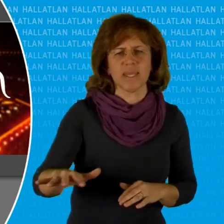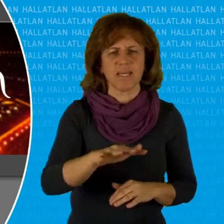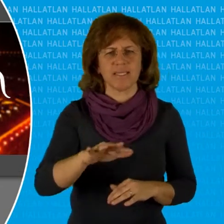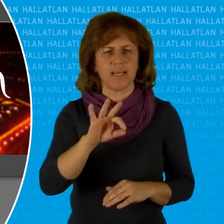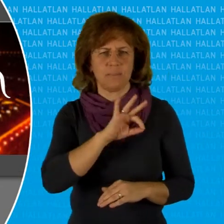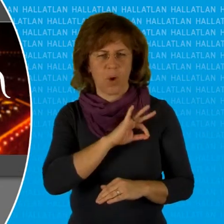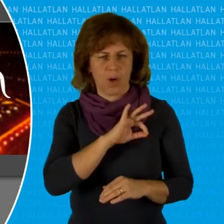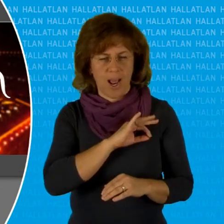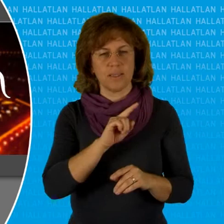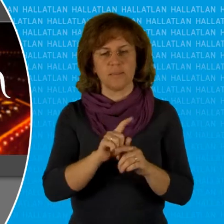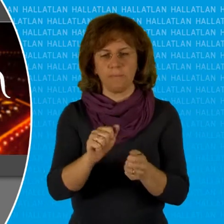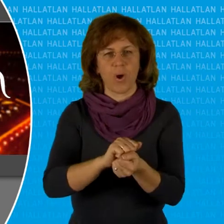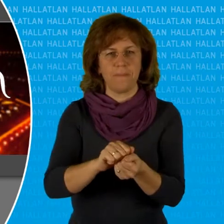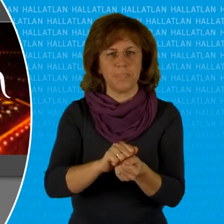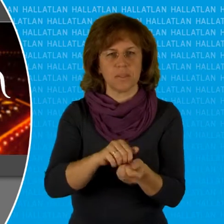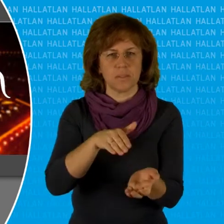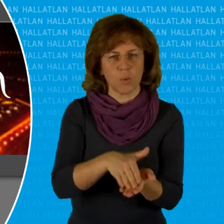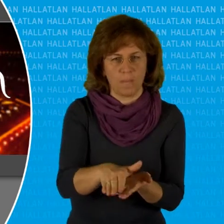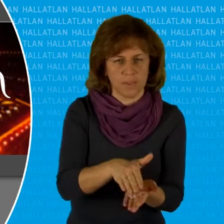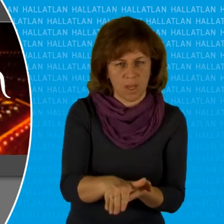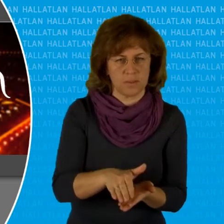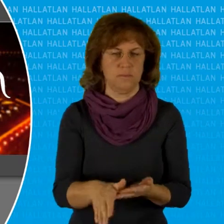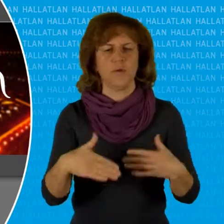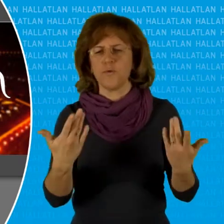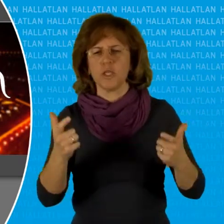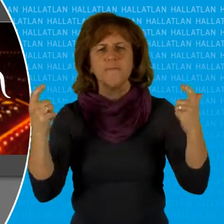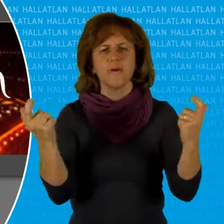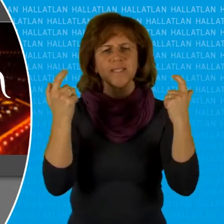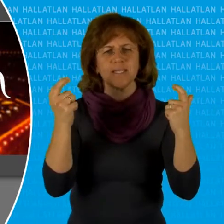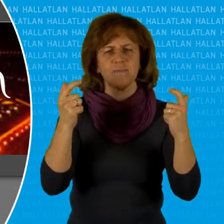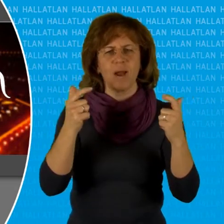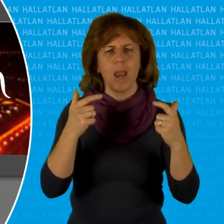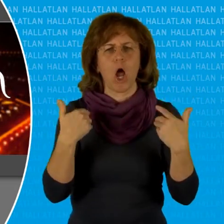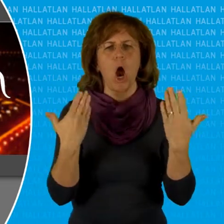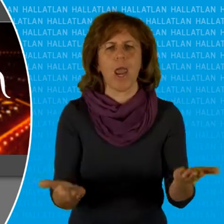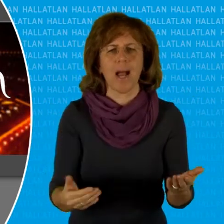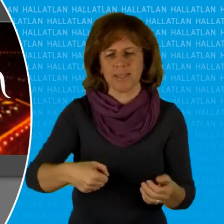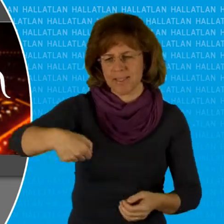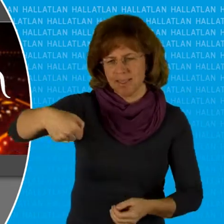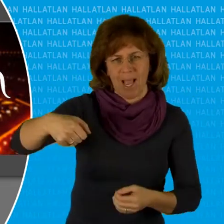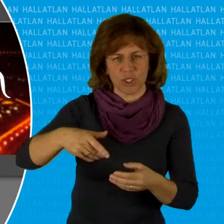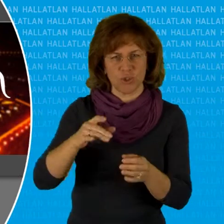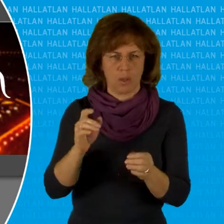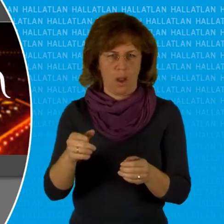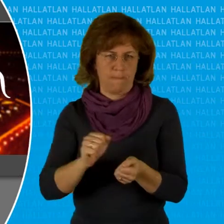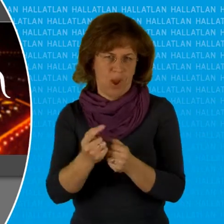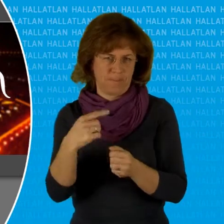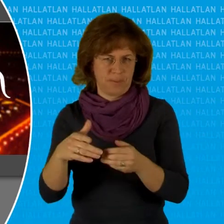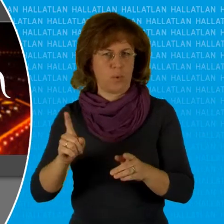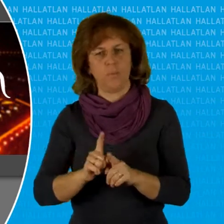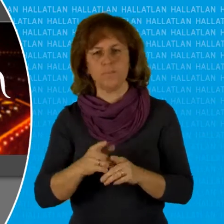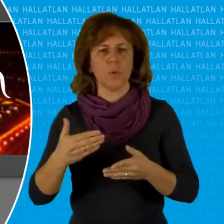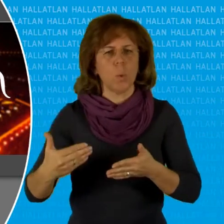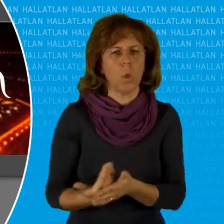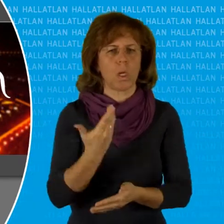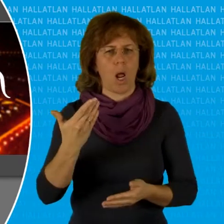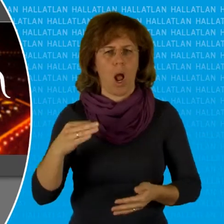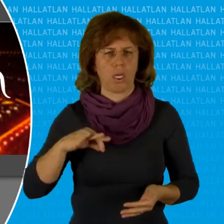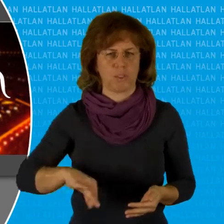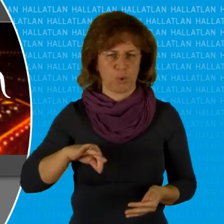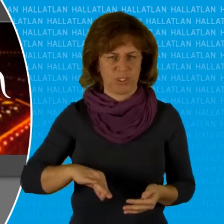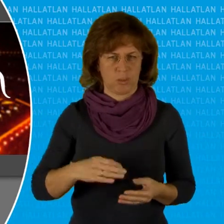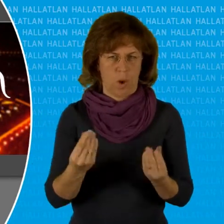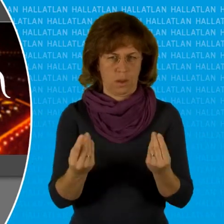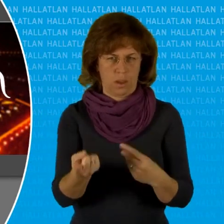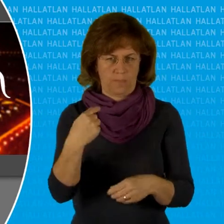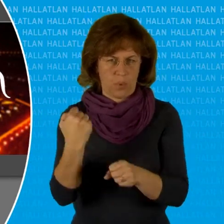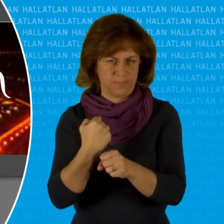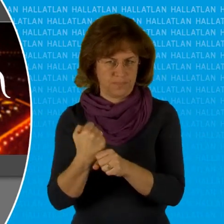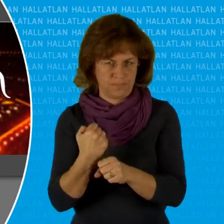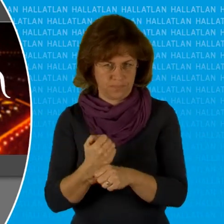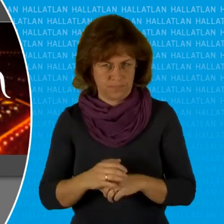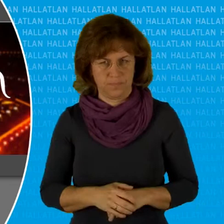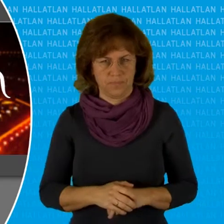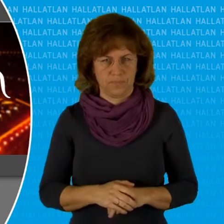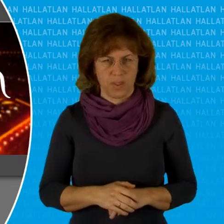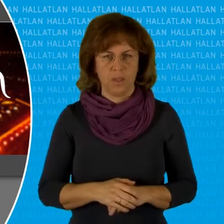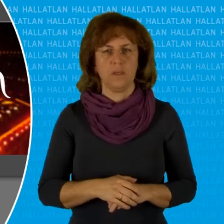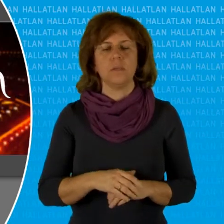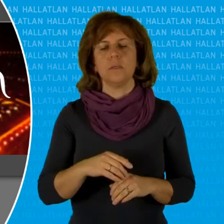környezetbarát papírra nyomtatnak, a fesztivál ajándéktáskáit újrahasznosítható anyagból készítik,